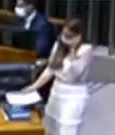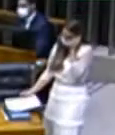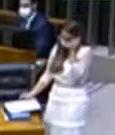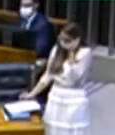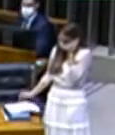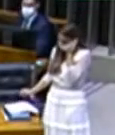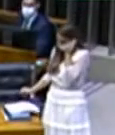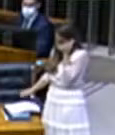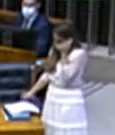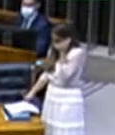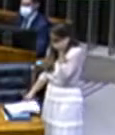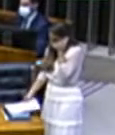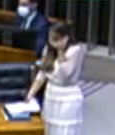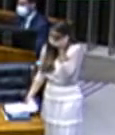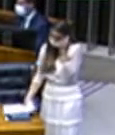[PRESIDENTE]: PSB?